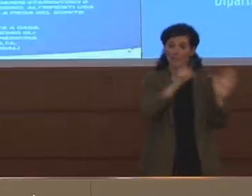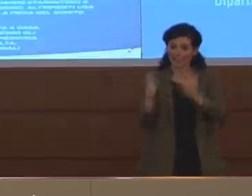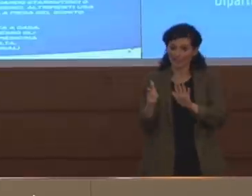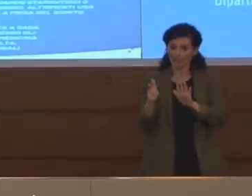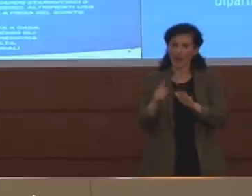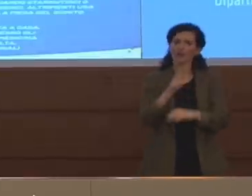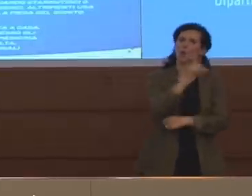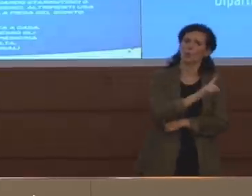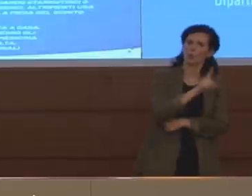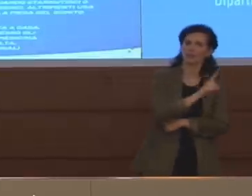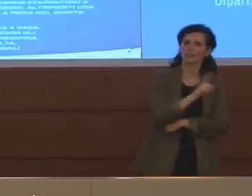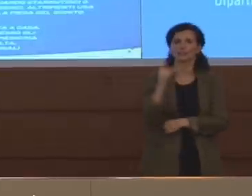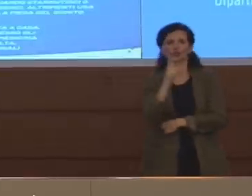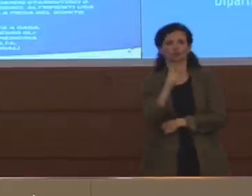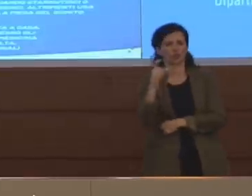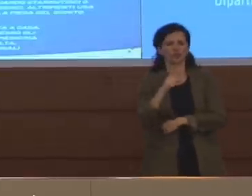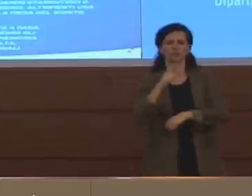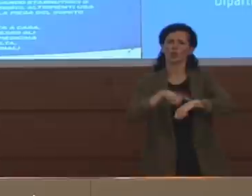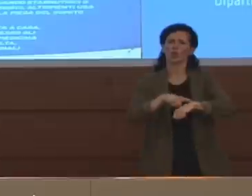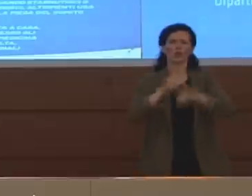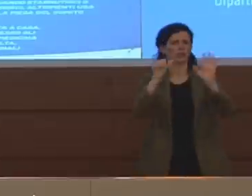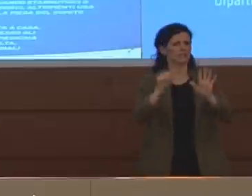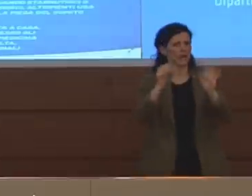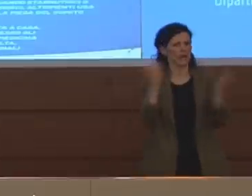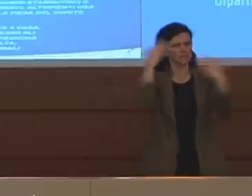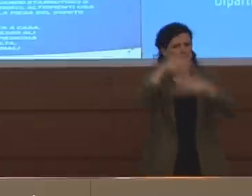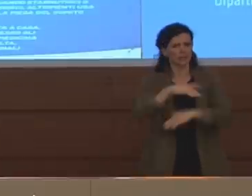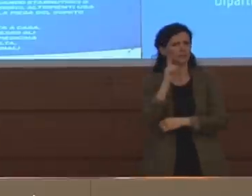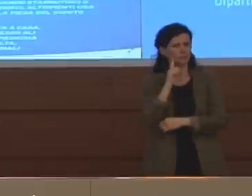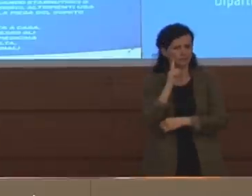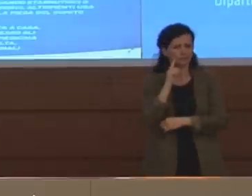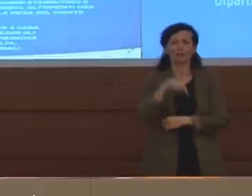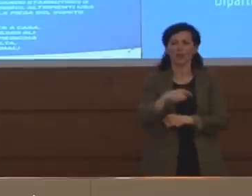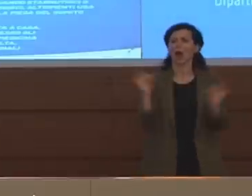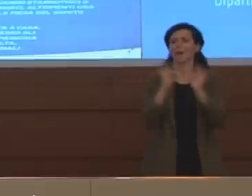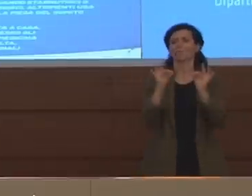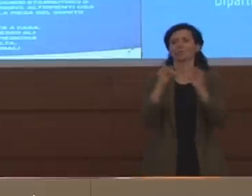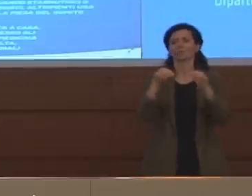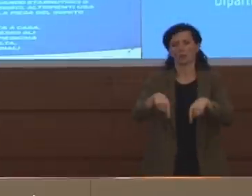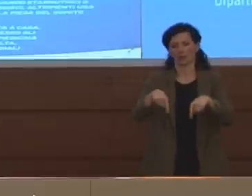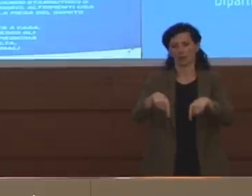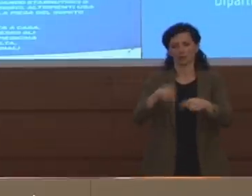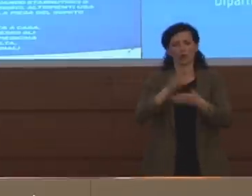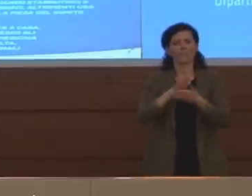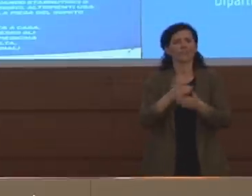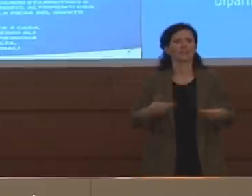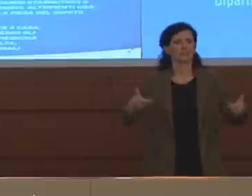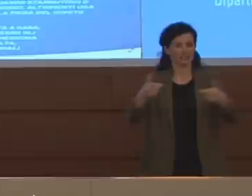e il giovedì sempre alle ore 18, terremo questo punto stampa per fare il punto